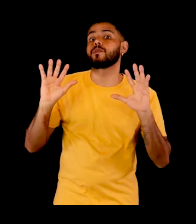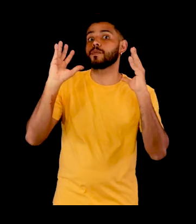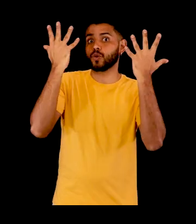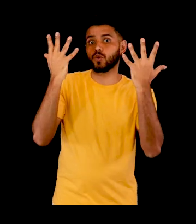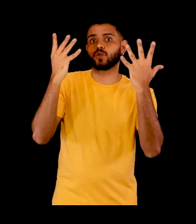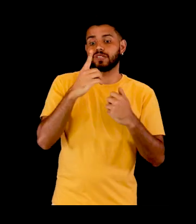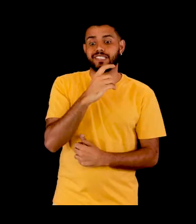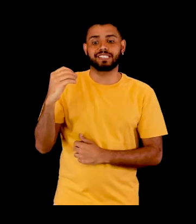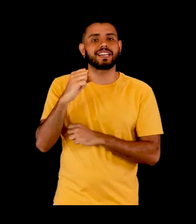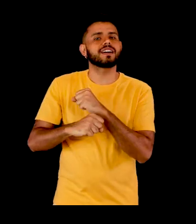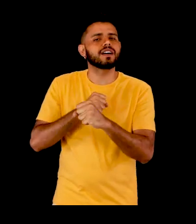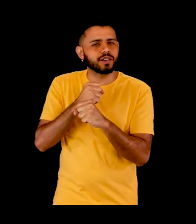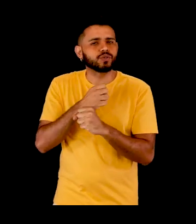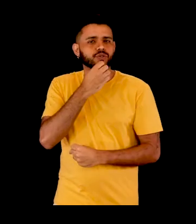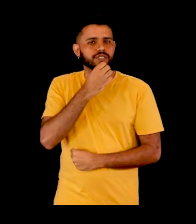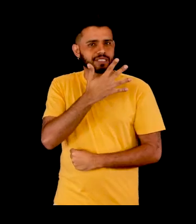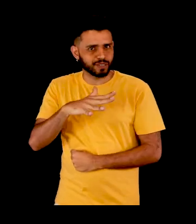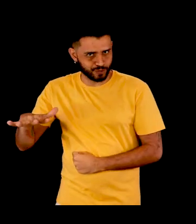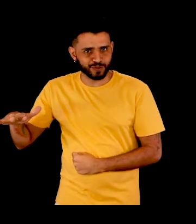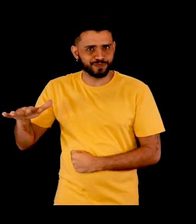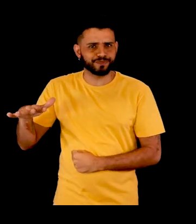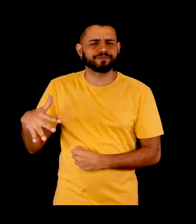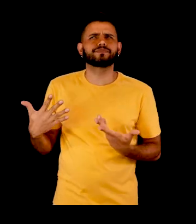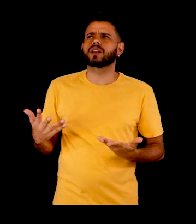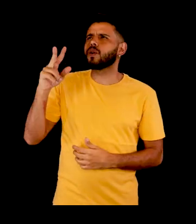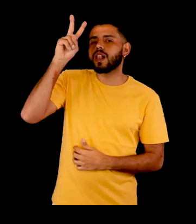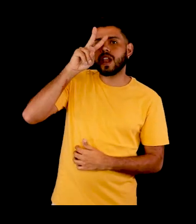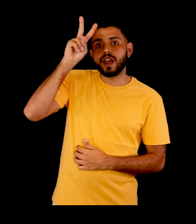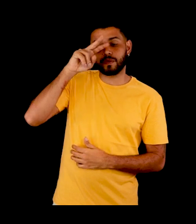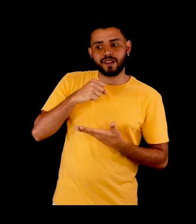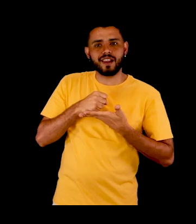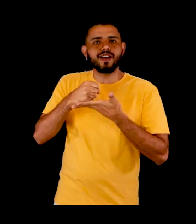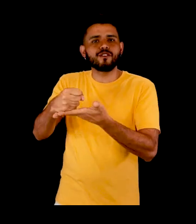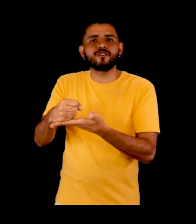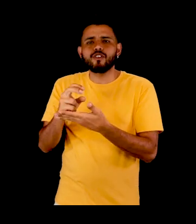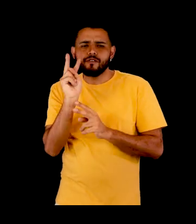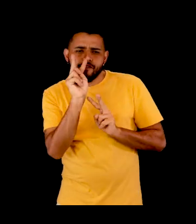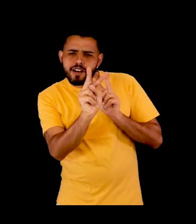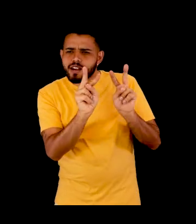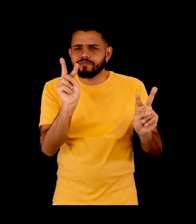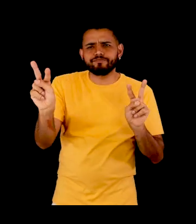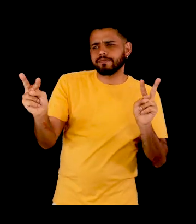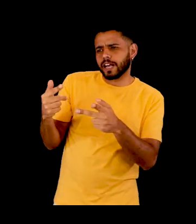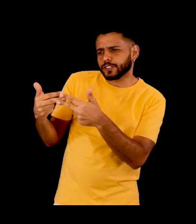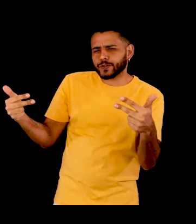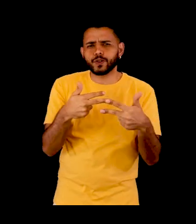de Santos, onde foi o Centenário de Santos. Eu me lembro que ele me levou para ver as coisas.